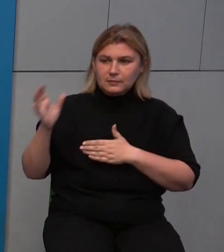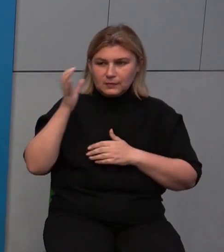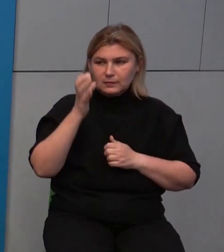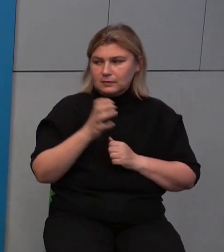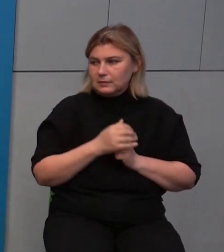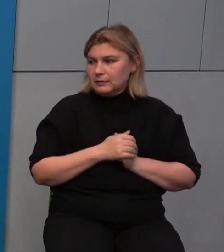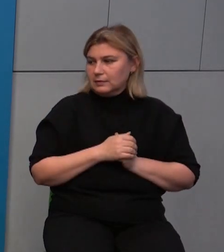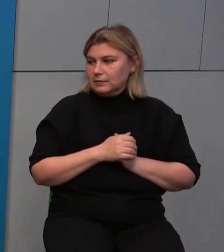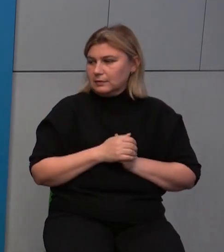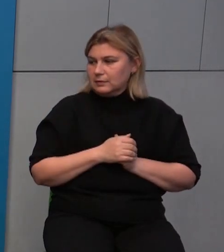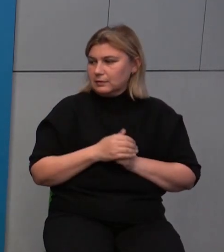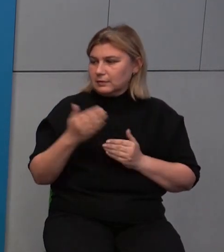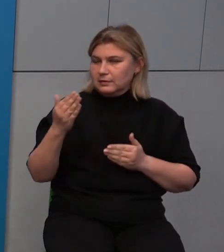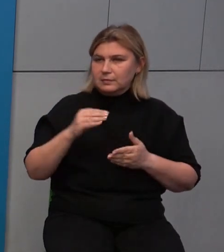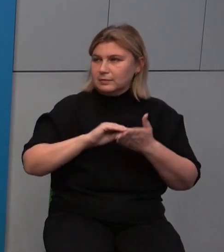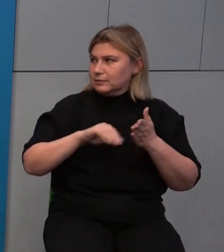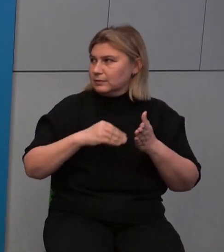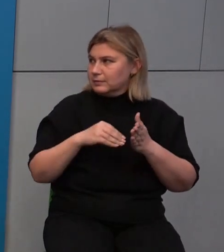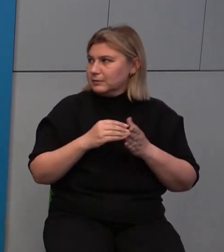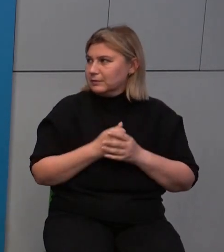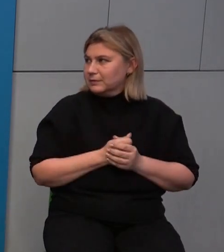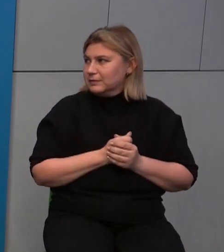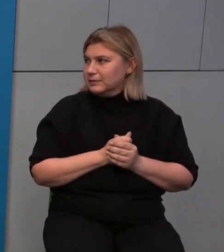ale zaprosimy do podpisywania, bo pewnie jest tutaj trochę osób,